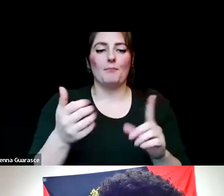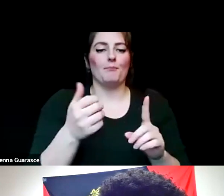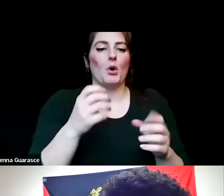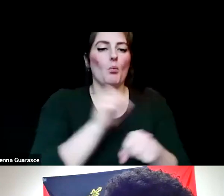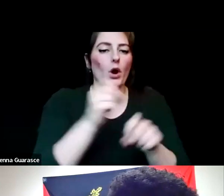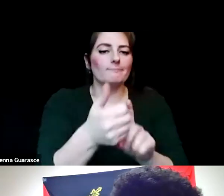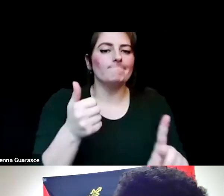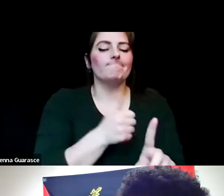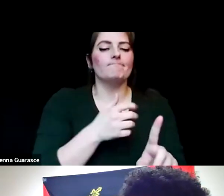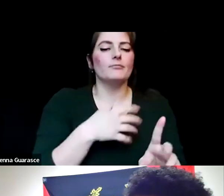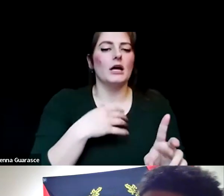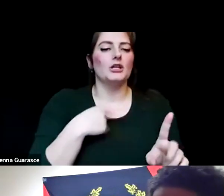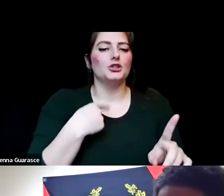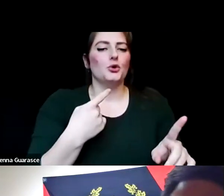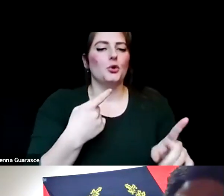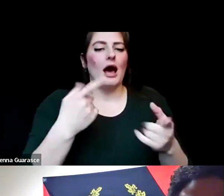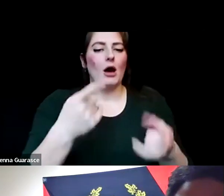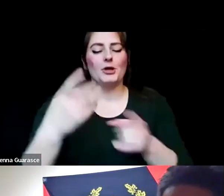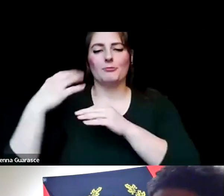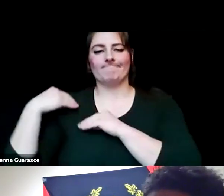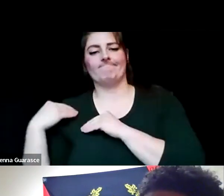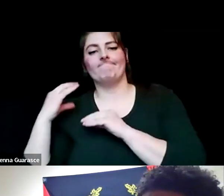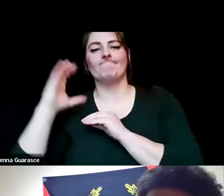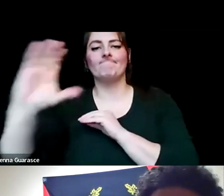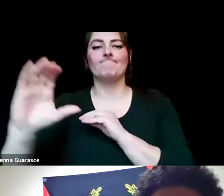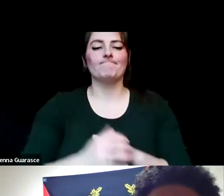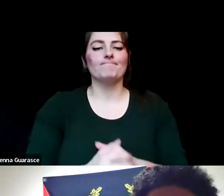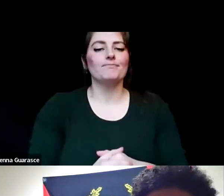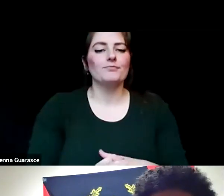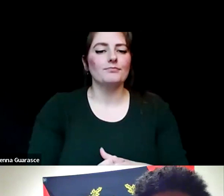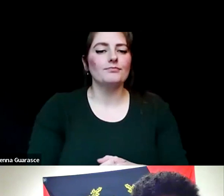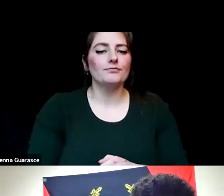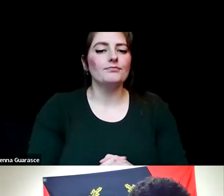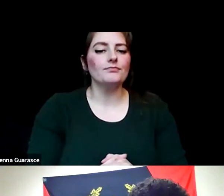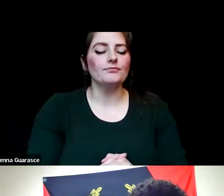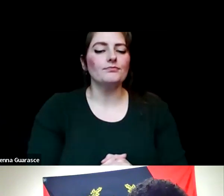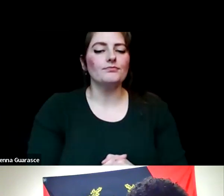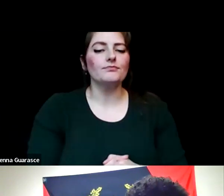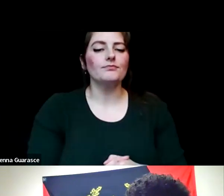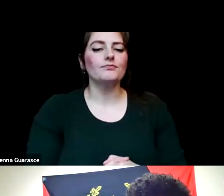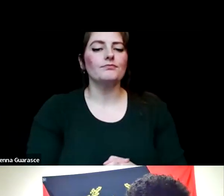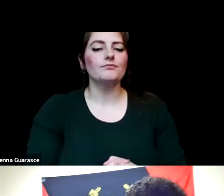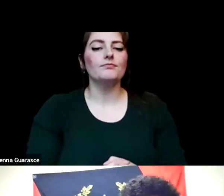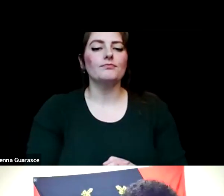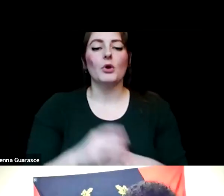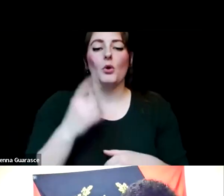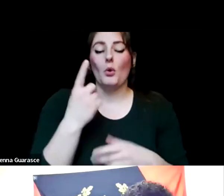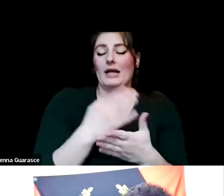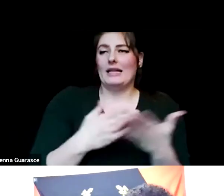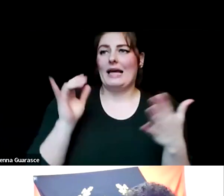para aliviar su carga y la de otros TSC?". Una cosa que nos ha ayudado